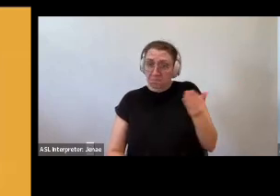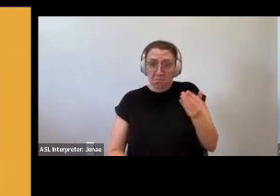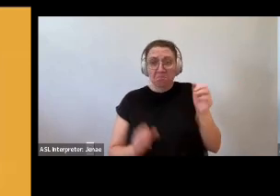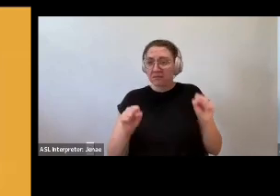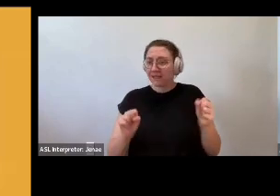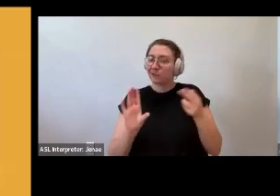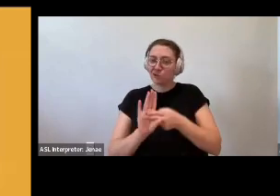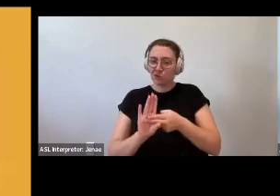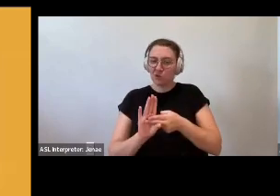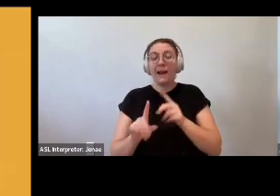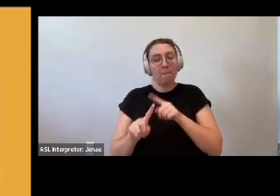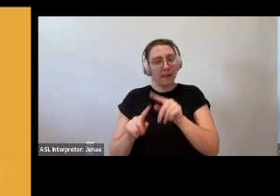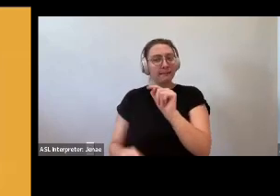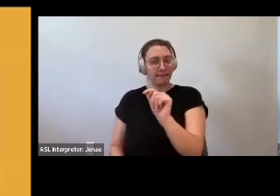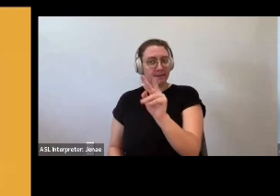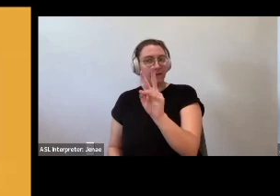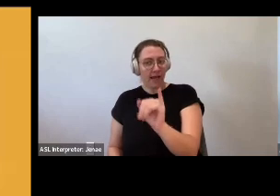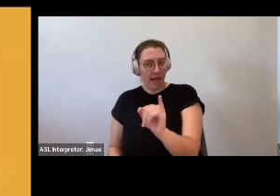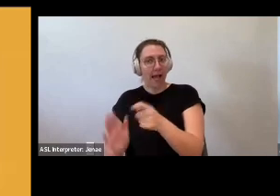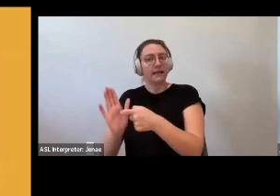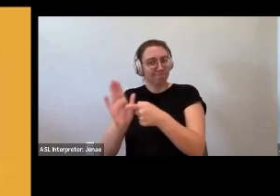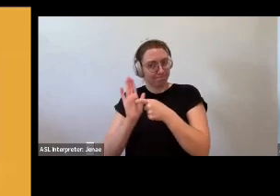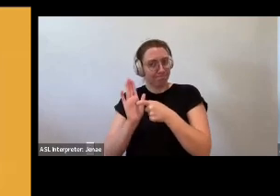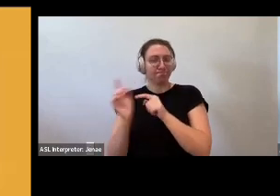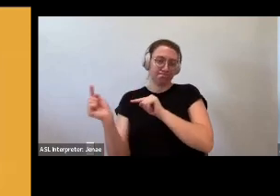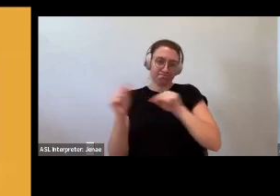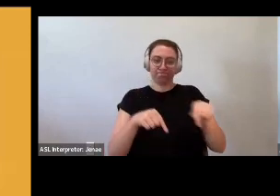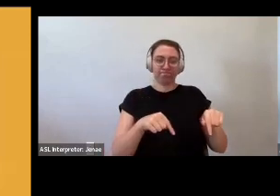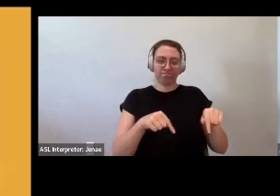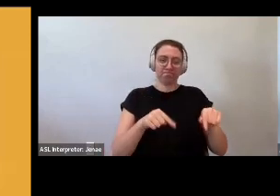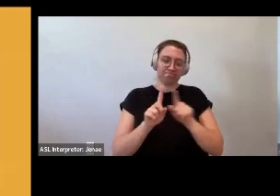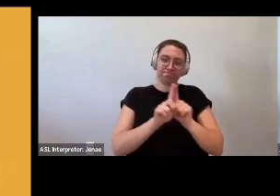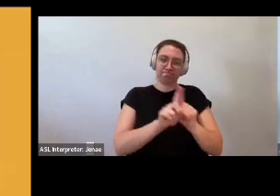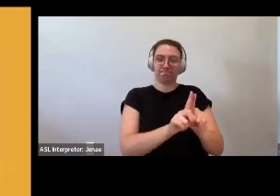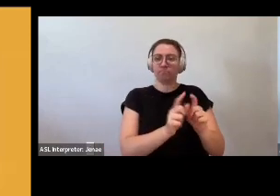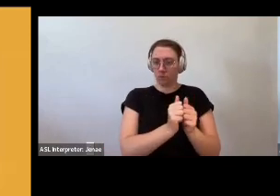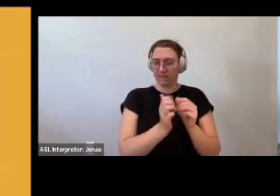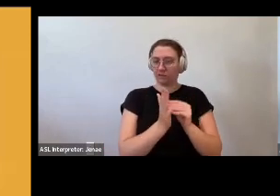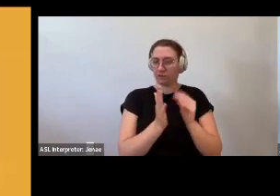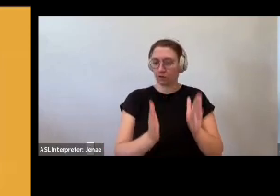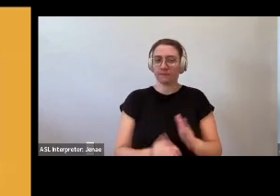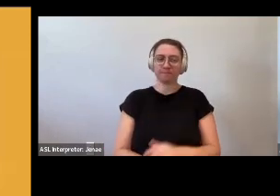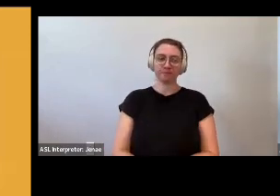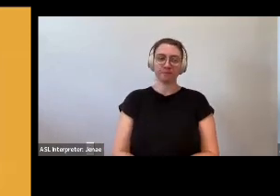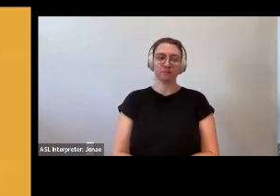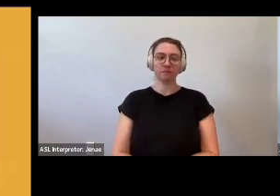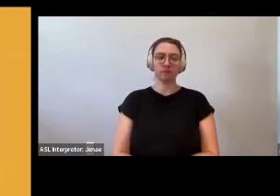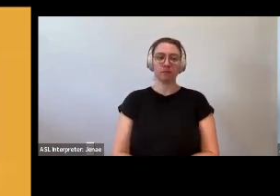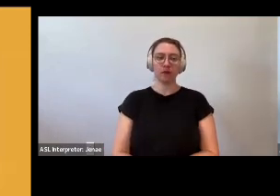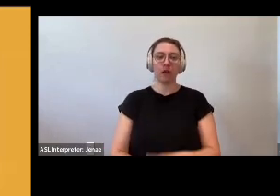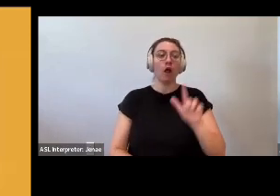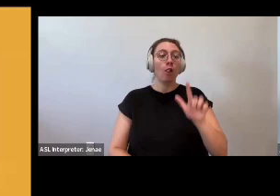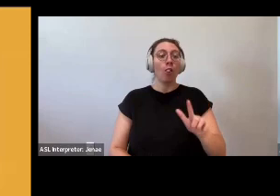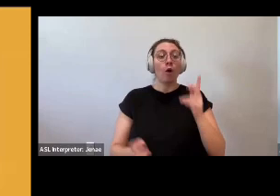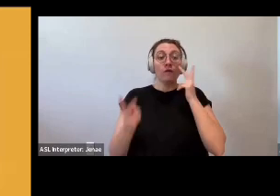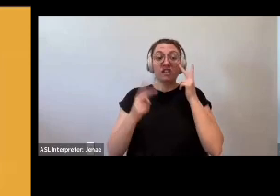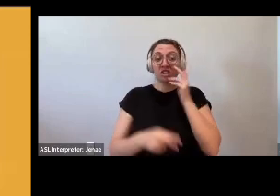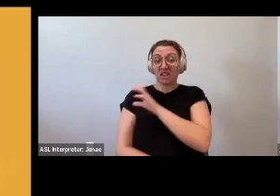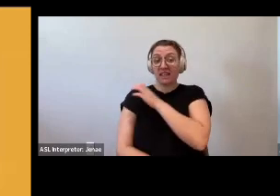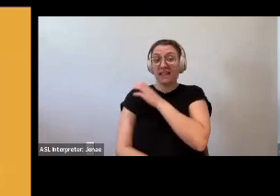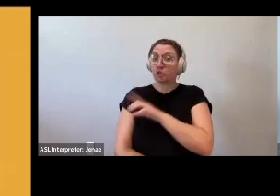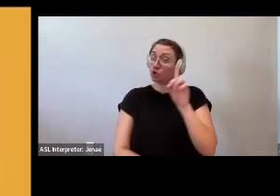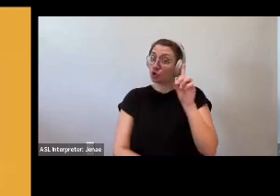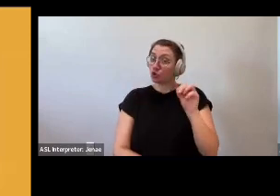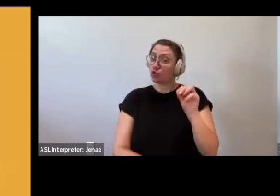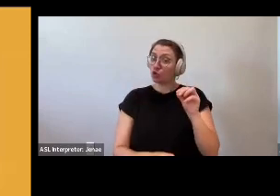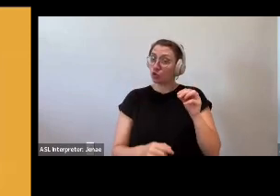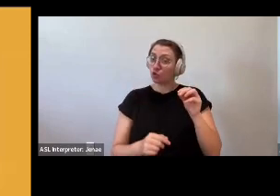Se requiere que el TVI acompañe al estudiante. Nuestras clínicas de baja visión también viajan.